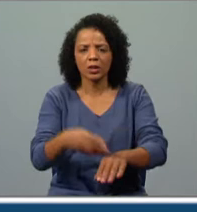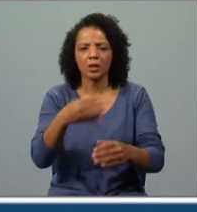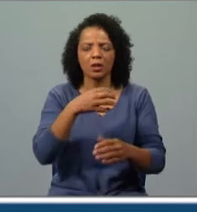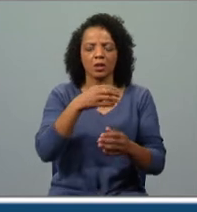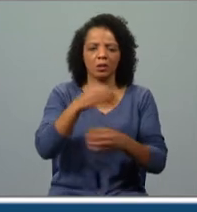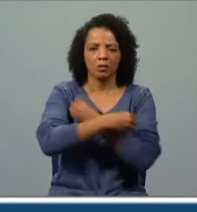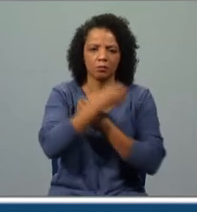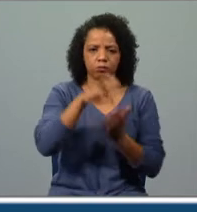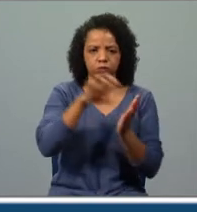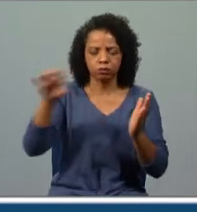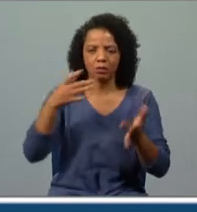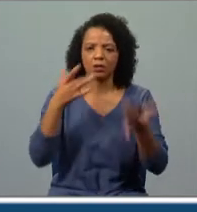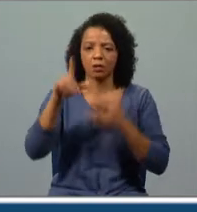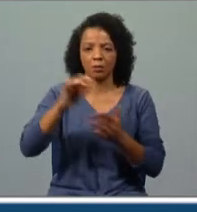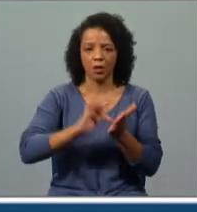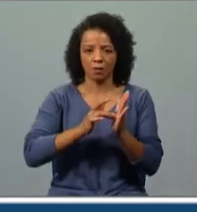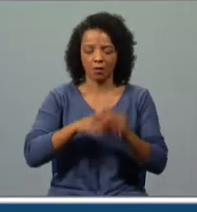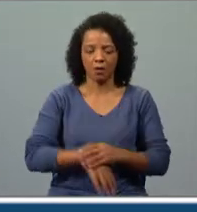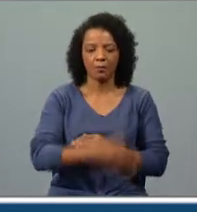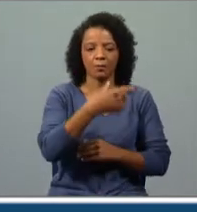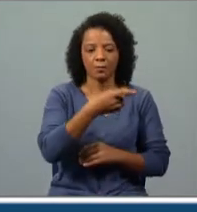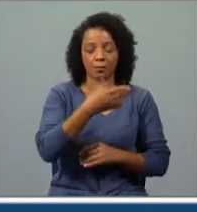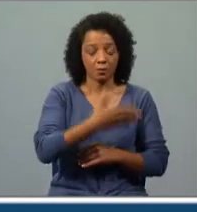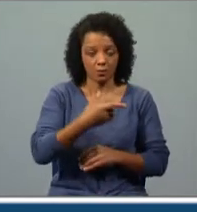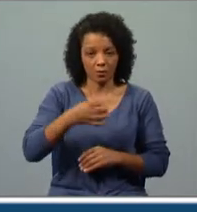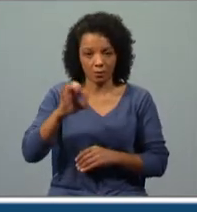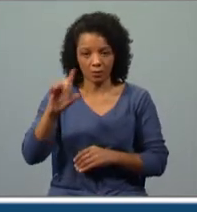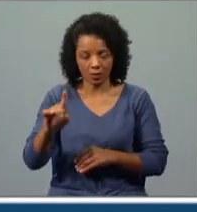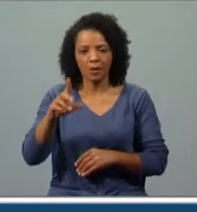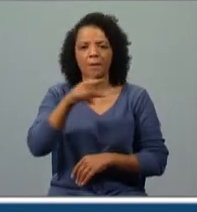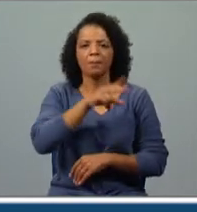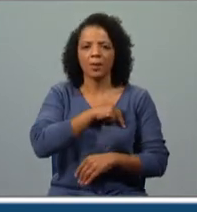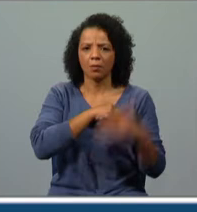teatro se novela em 1986 recebeu o Grande Prémio calouste 劇院是電視劇1986年獲得Calouste大獎賽